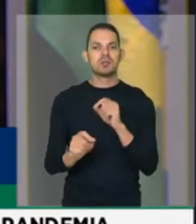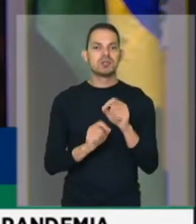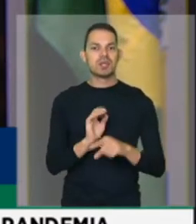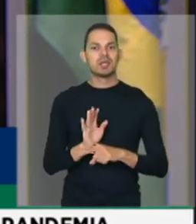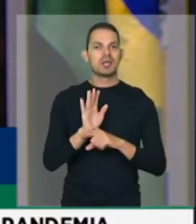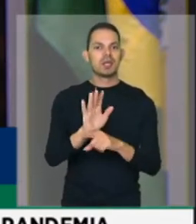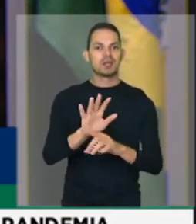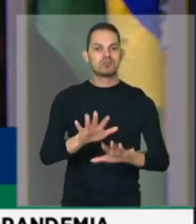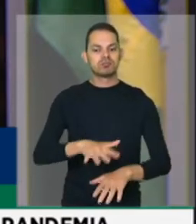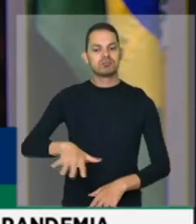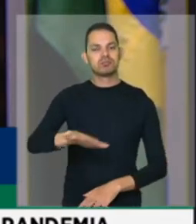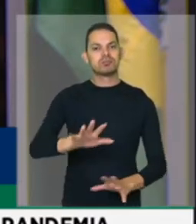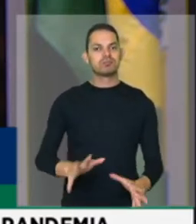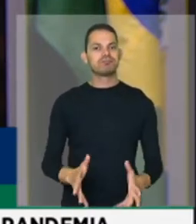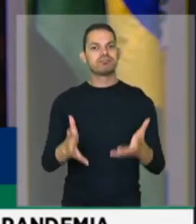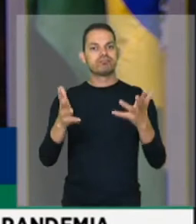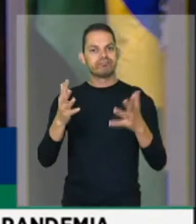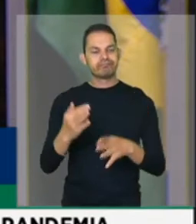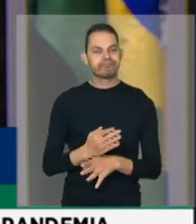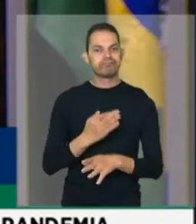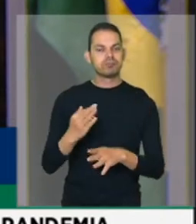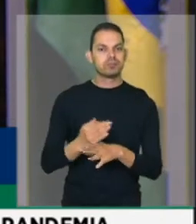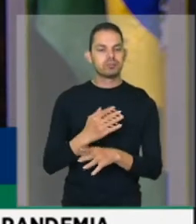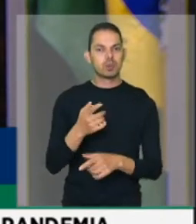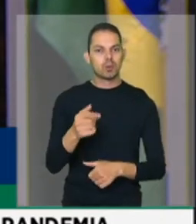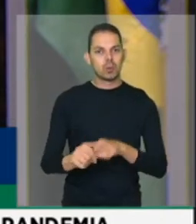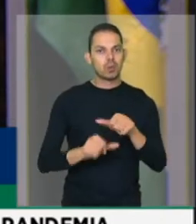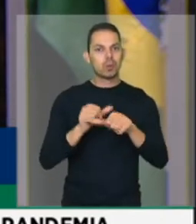SOBREVIVÊNCIA DE UM SETOR TÃO IMPORTANTE PARA O NOSSO PAÍS. PARABÉNS E MUITO